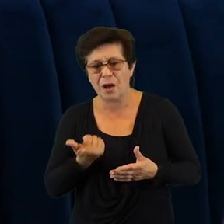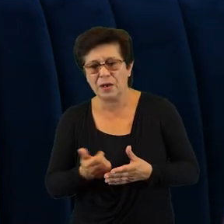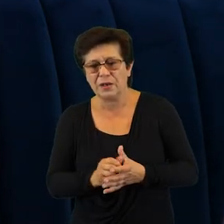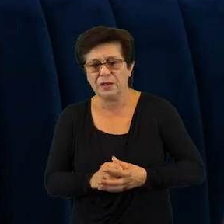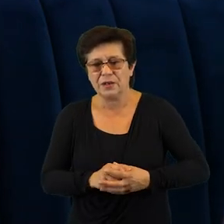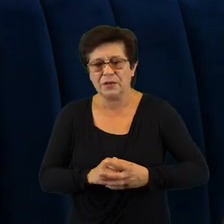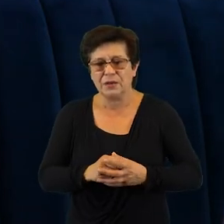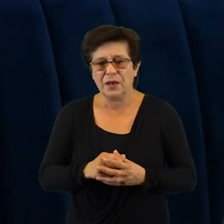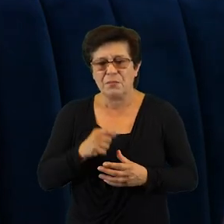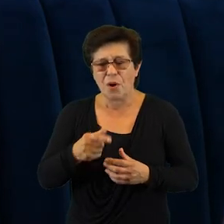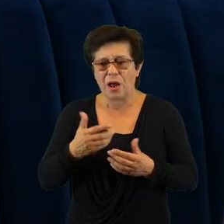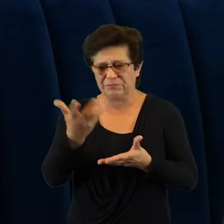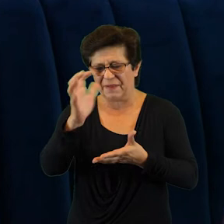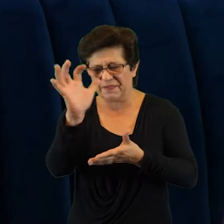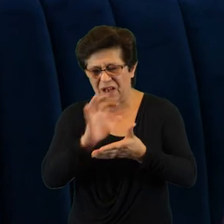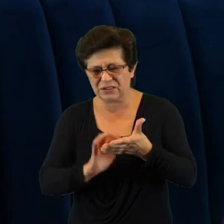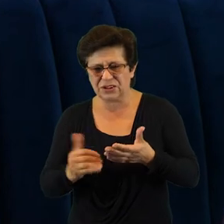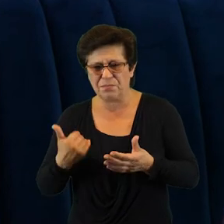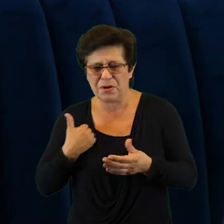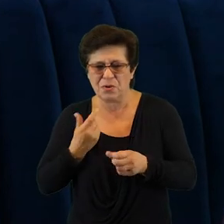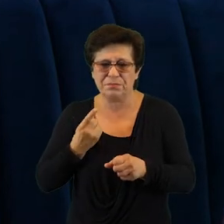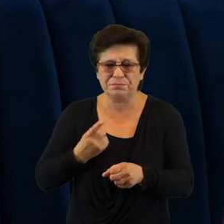czy jego teksty były antysemickie.